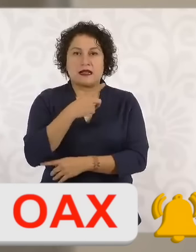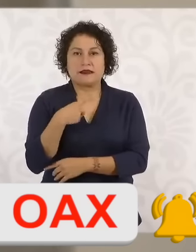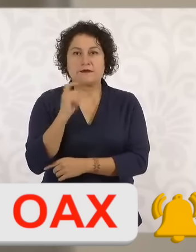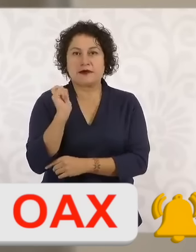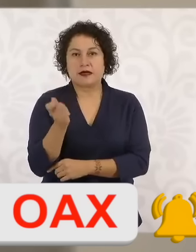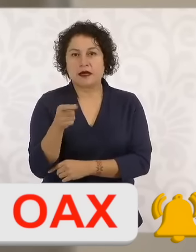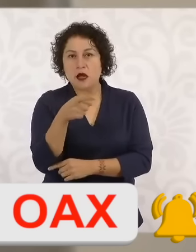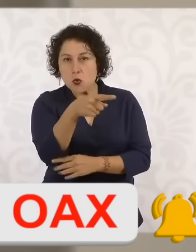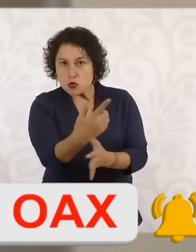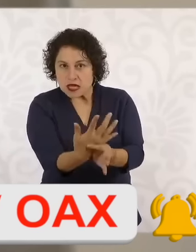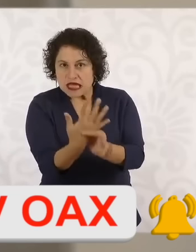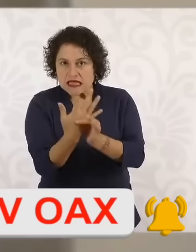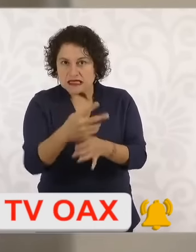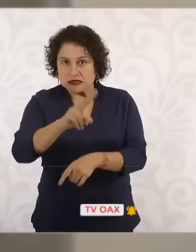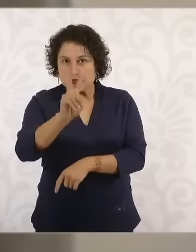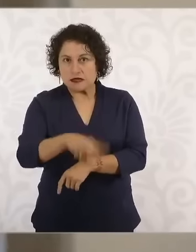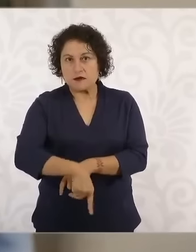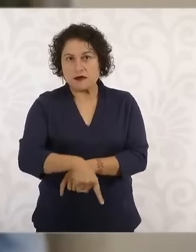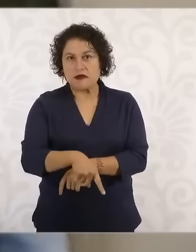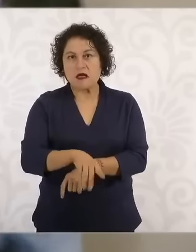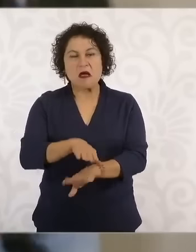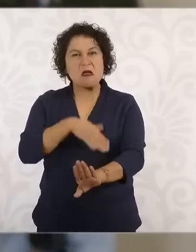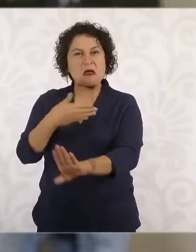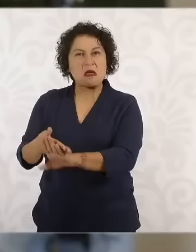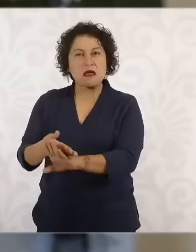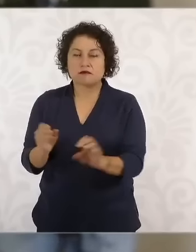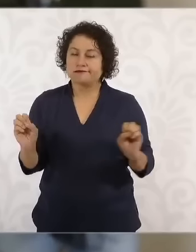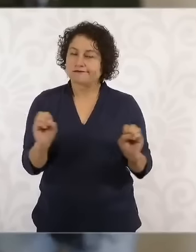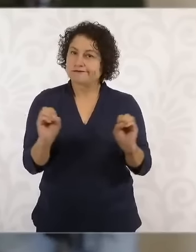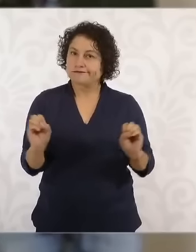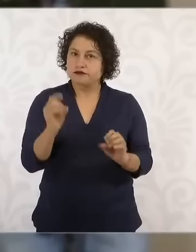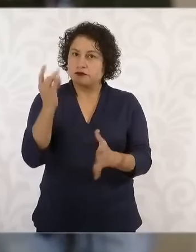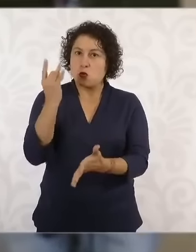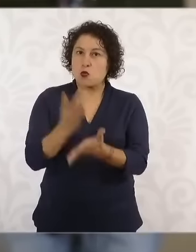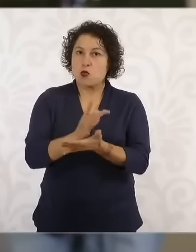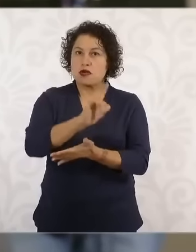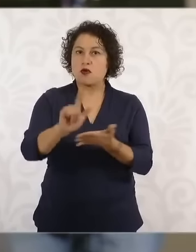aplicación de la ley. Pero a pesar de que él lo toma de esa manera y ante todo el tiempo que se